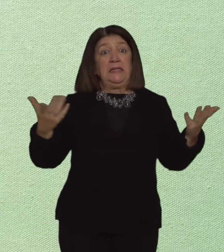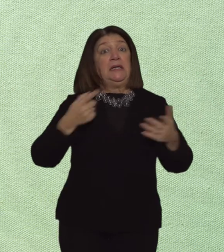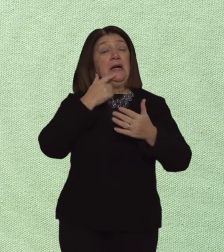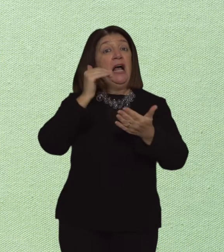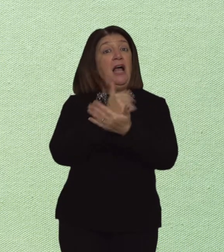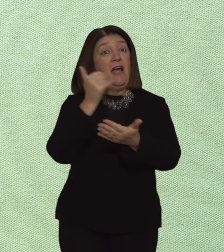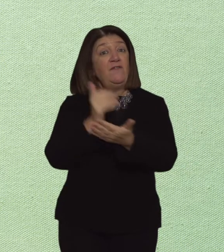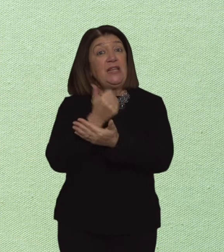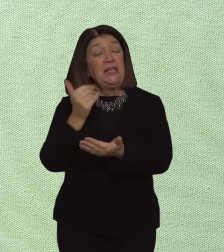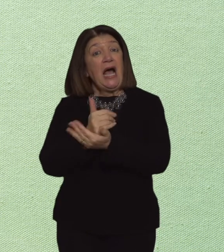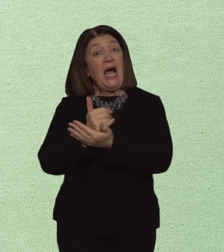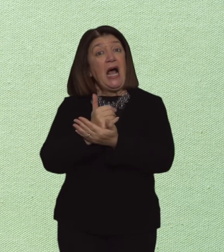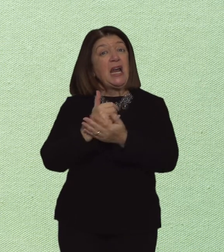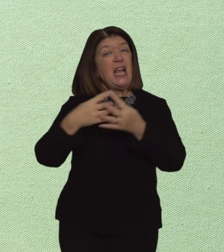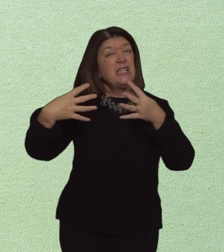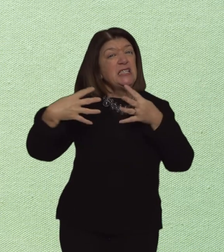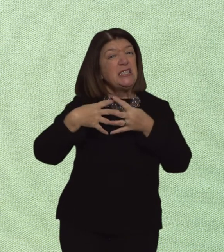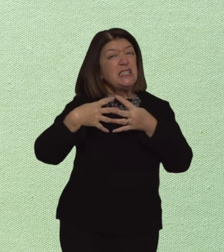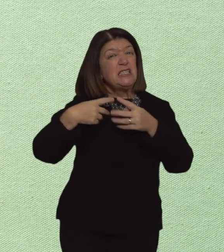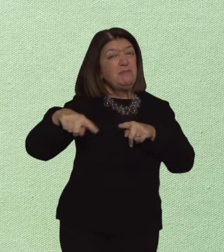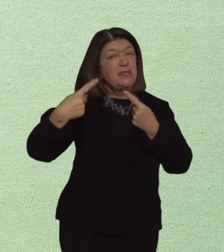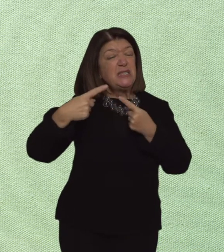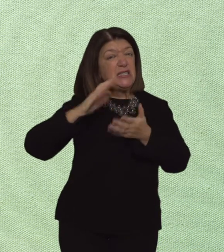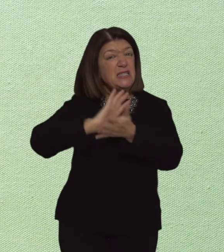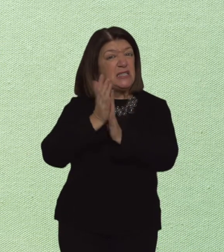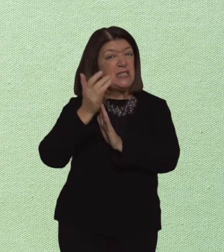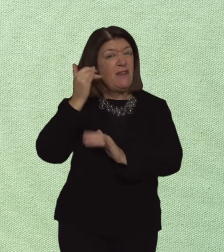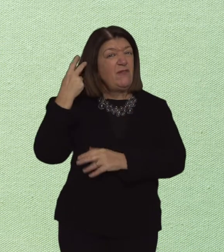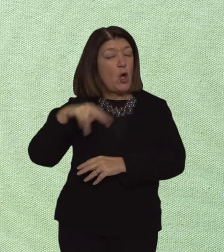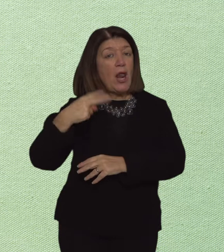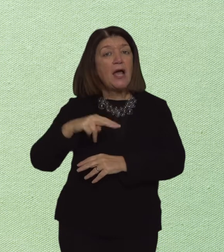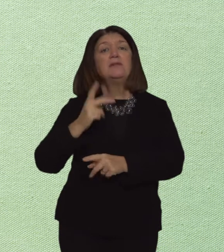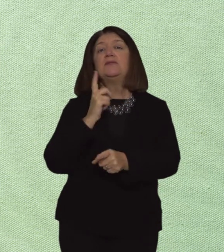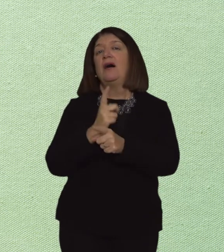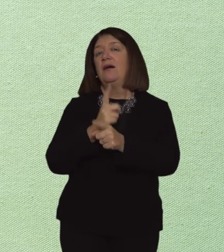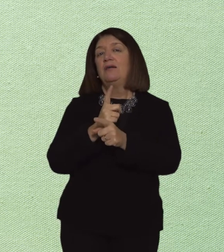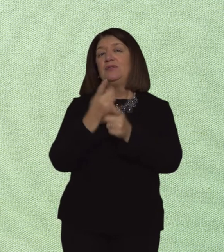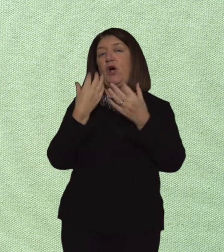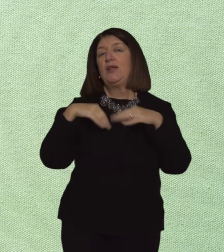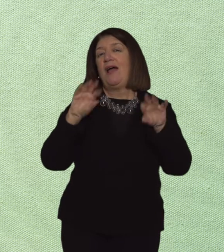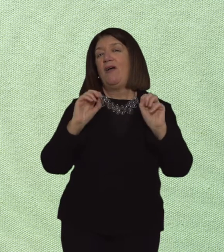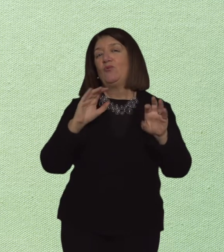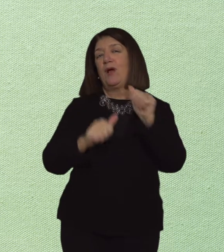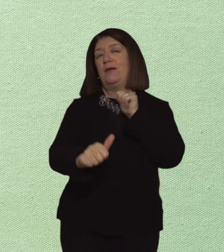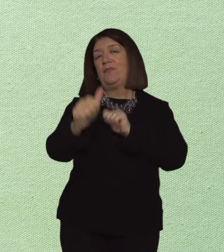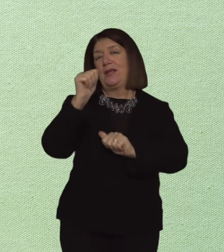dobbiamo scalare le identità, ma anche questo non è un discorso che porta necessariamente alla